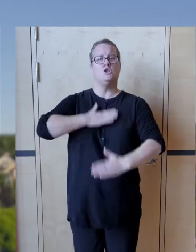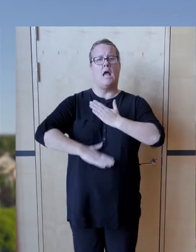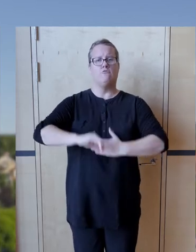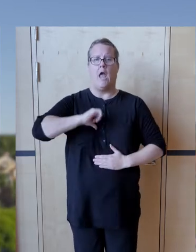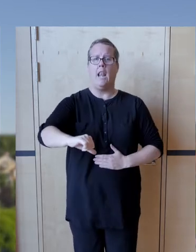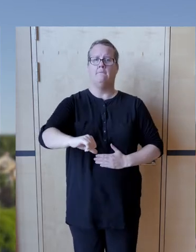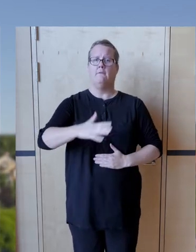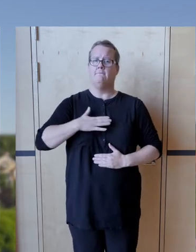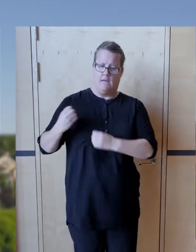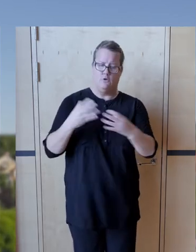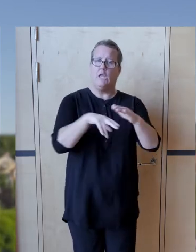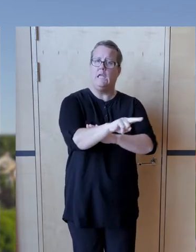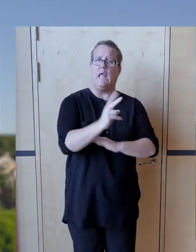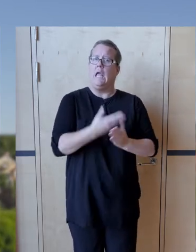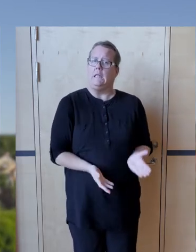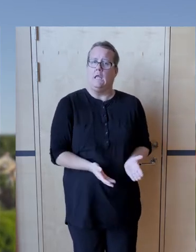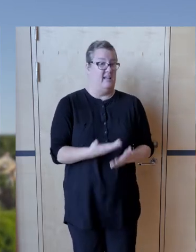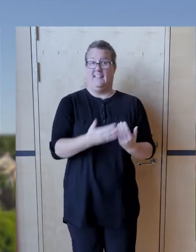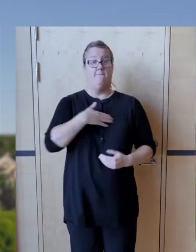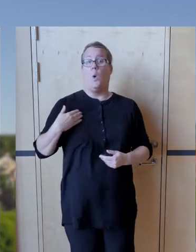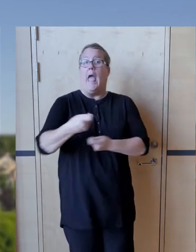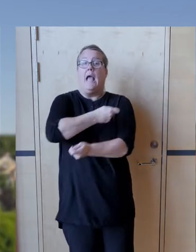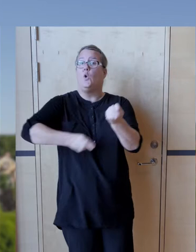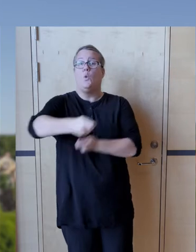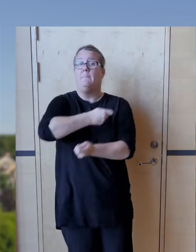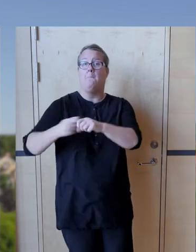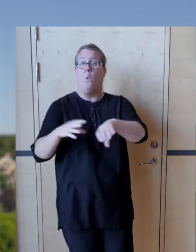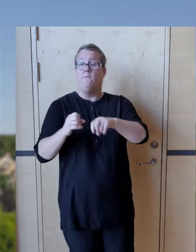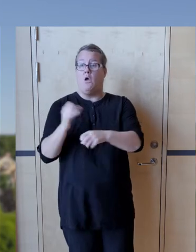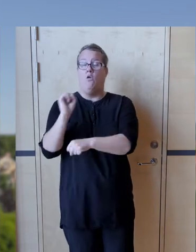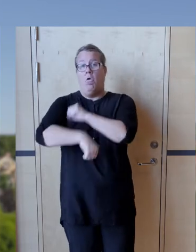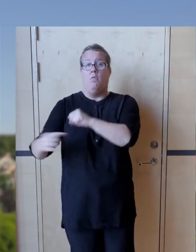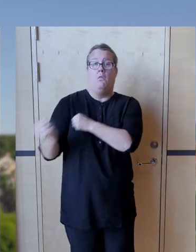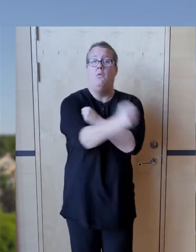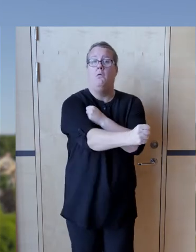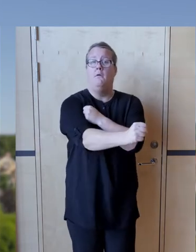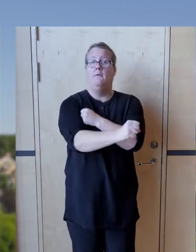Det är inte typ bara egen ekonomiska kalkyler eller vilja Att flytta dem inte boende